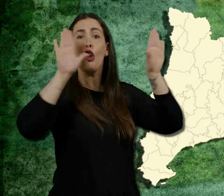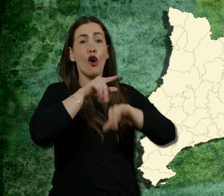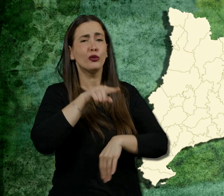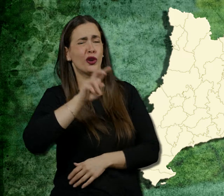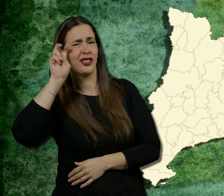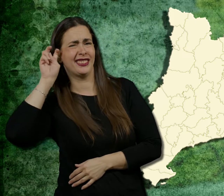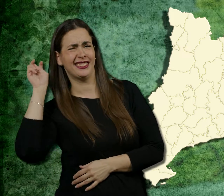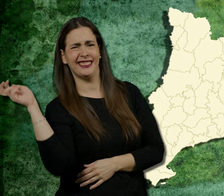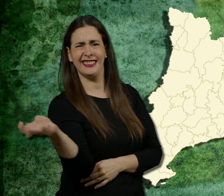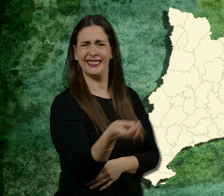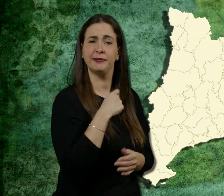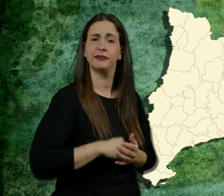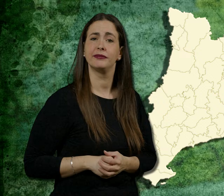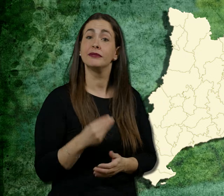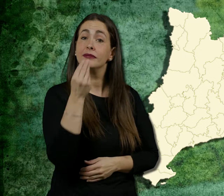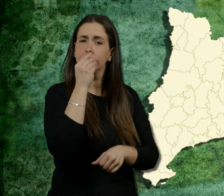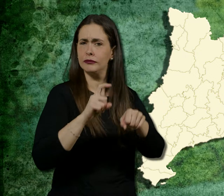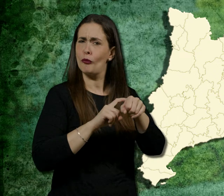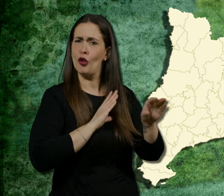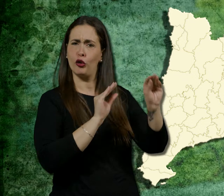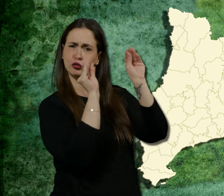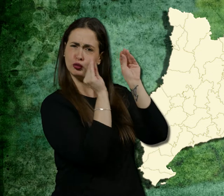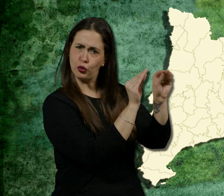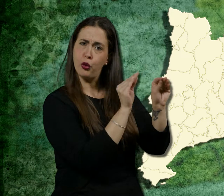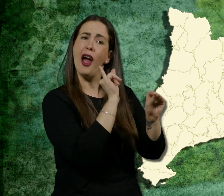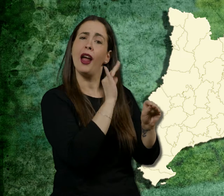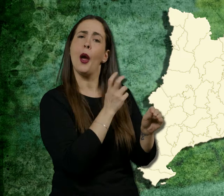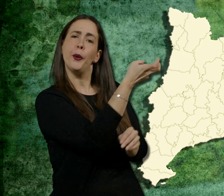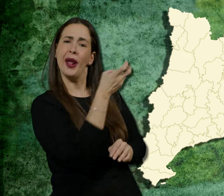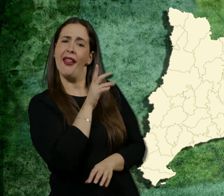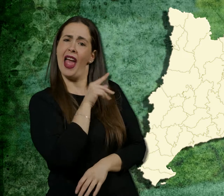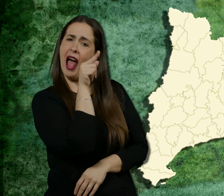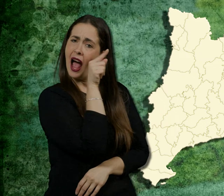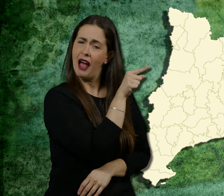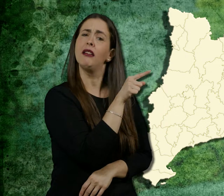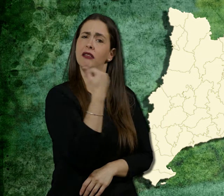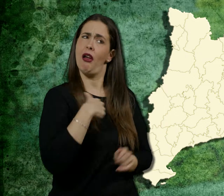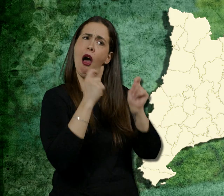una amplíssima oferta d’oci nocturn, una gastronomia autòctona reconeguda